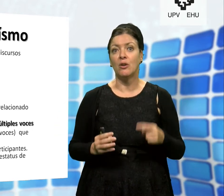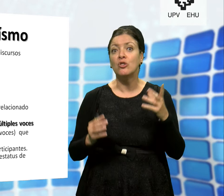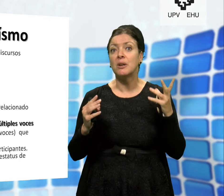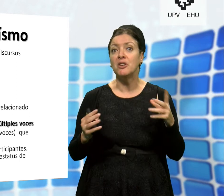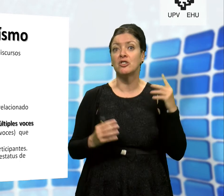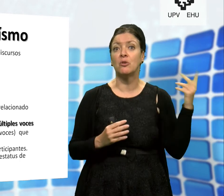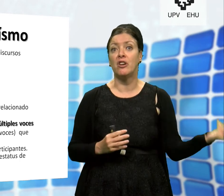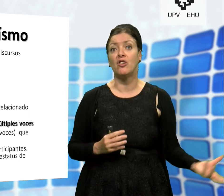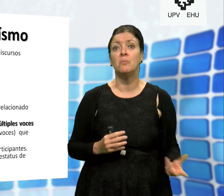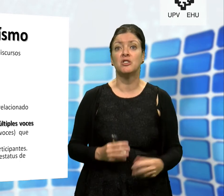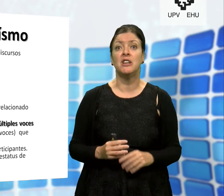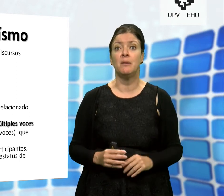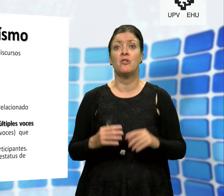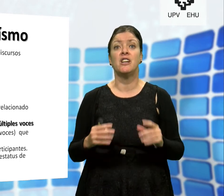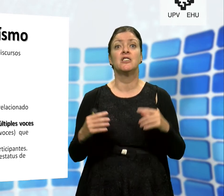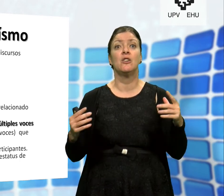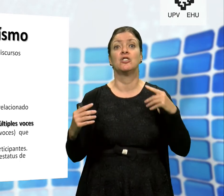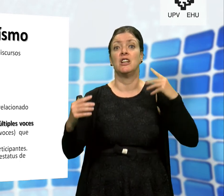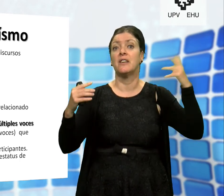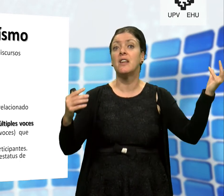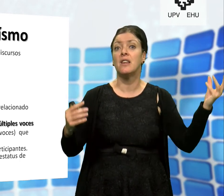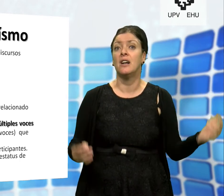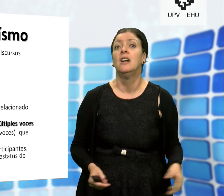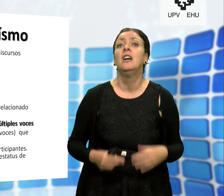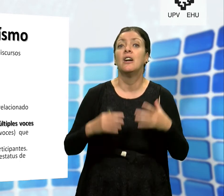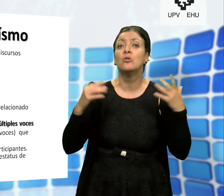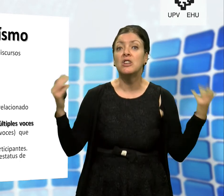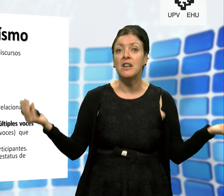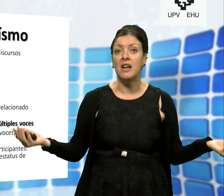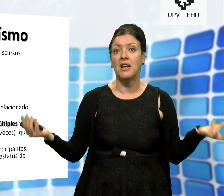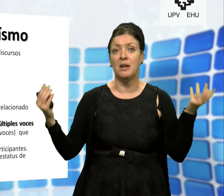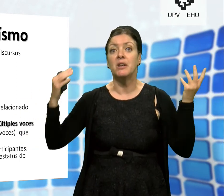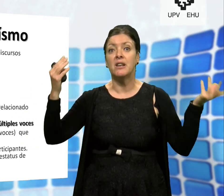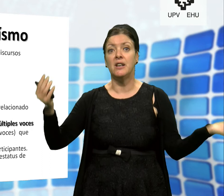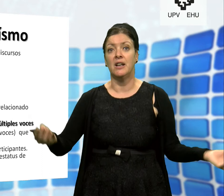Algunos ámbitos de coerción impositiva podrían ser los de la ciencia, la justicia, la medicina...